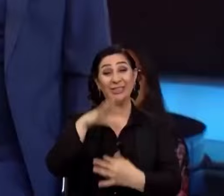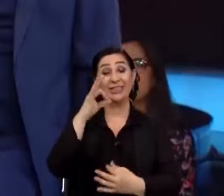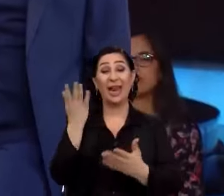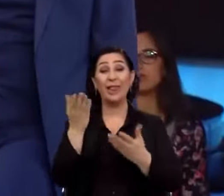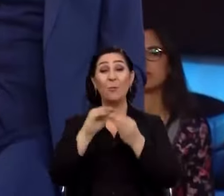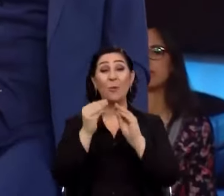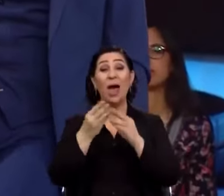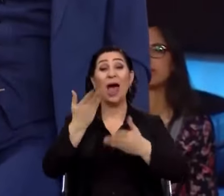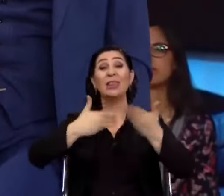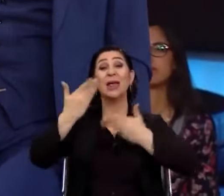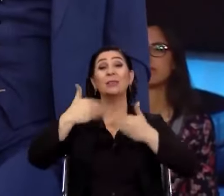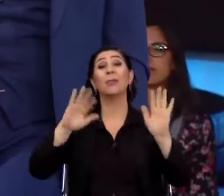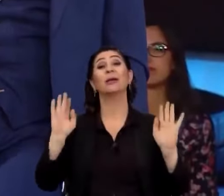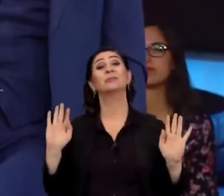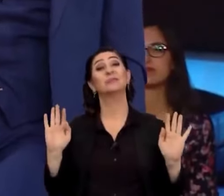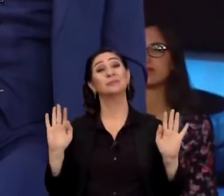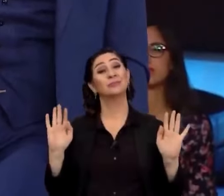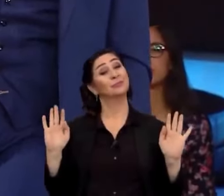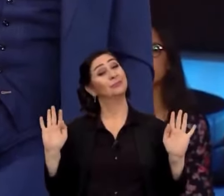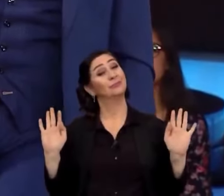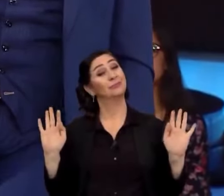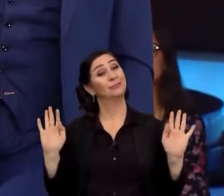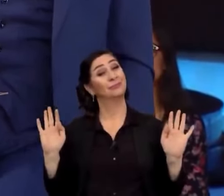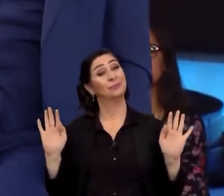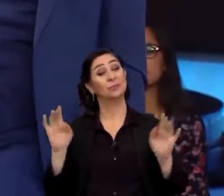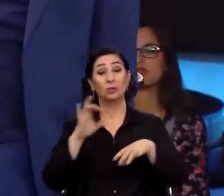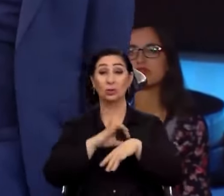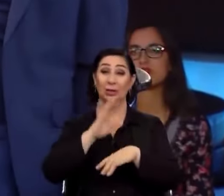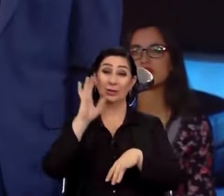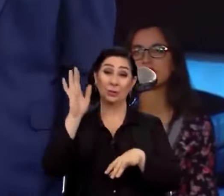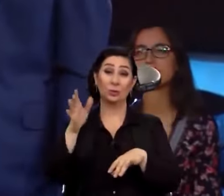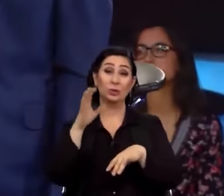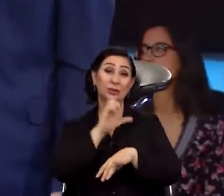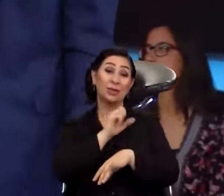problemleriniz de Gelmeyin ha doktora gidiyorsun mesela tansiyon problemi Beni